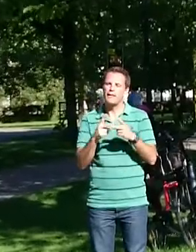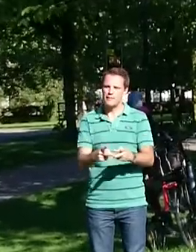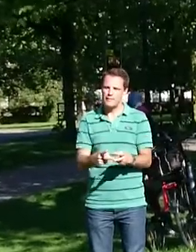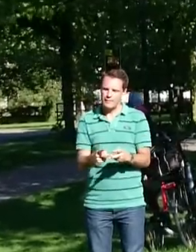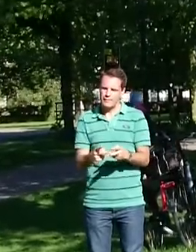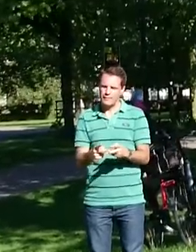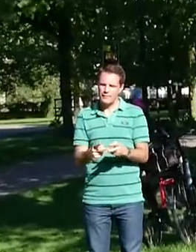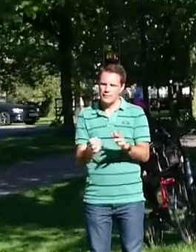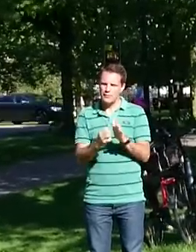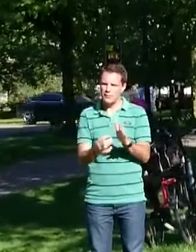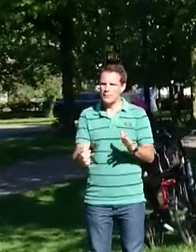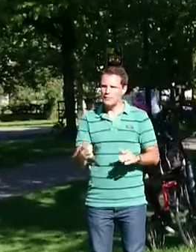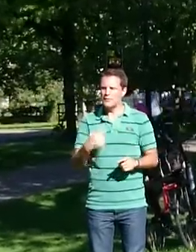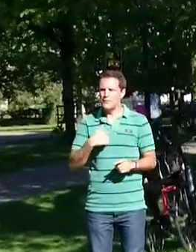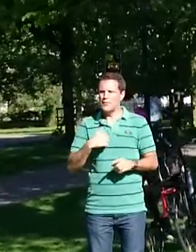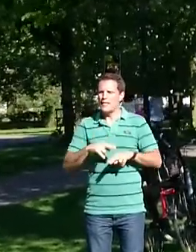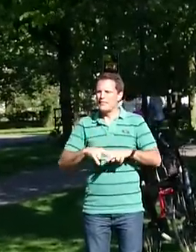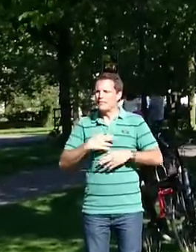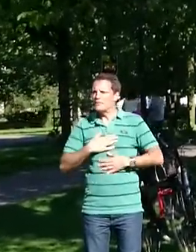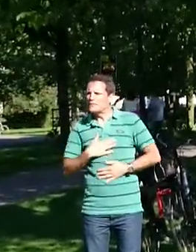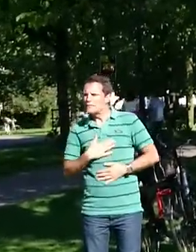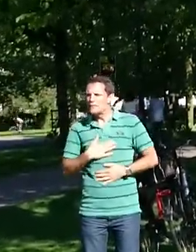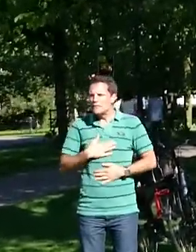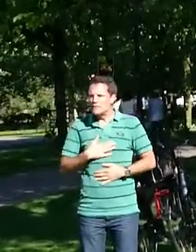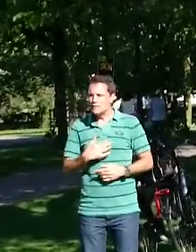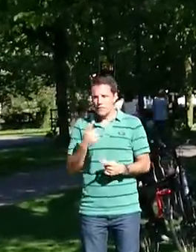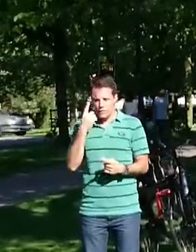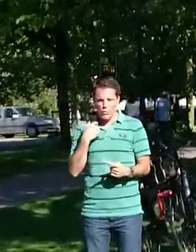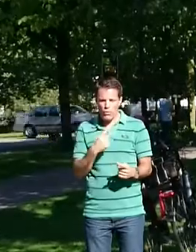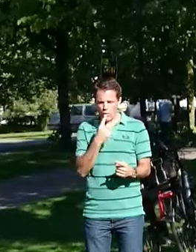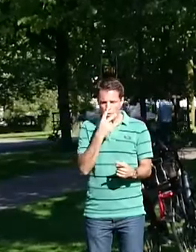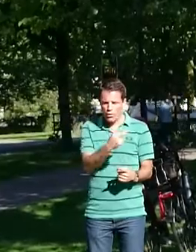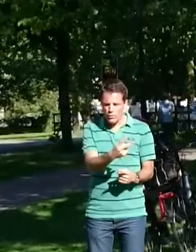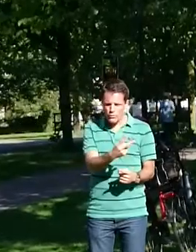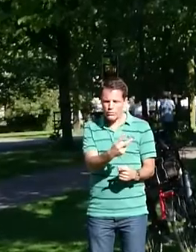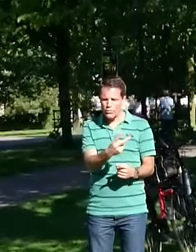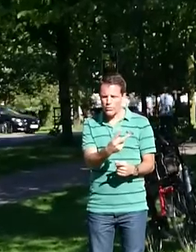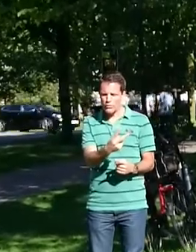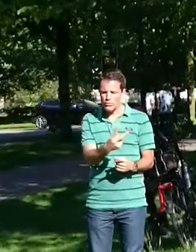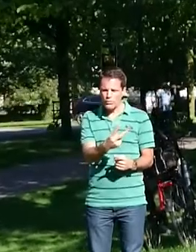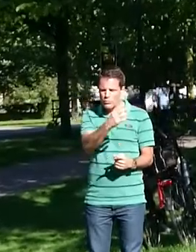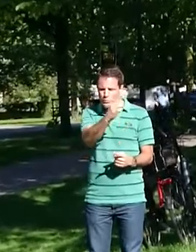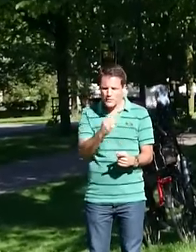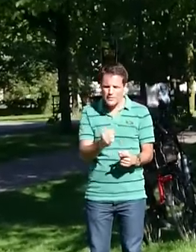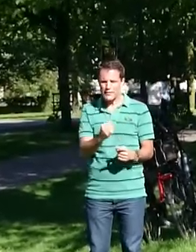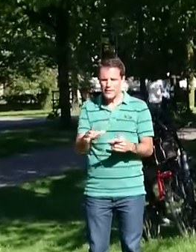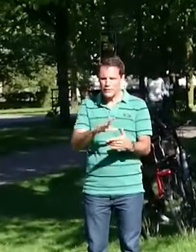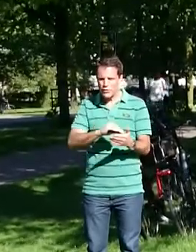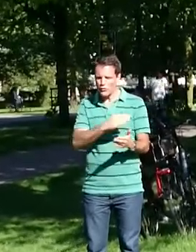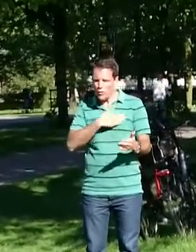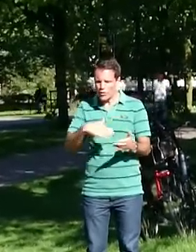För... Jag har väldigt blandade känslor. Igår, när jag såg det där 7%-resultatet så blev jag väldigt glad.